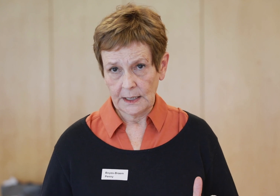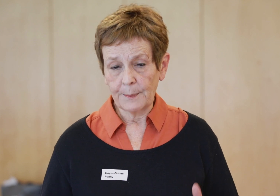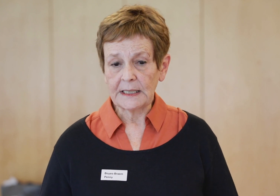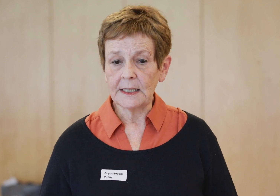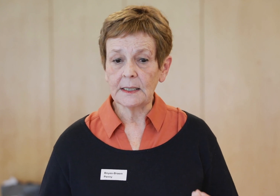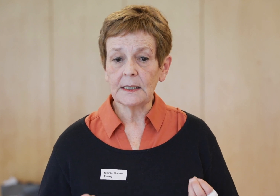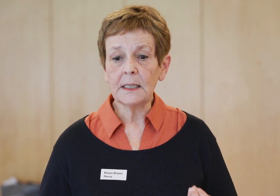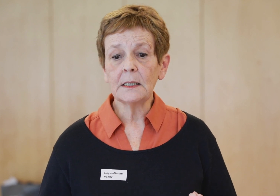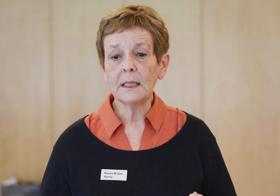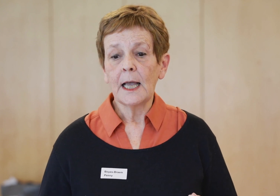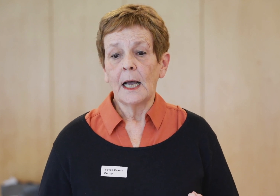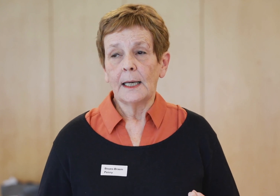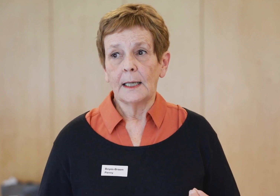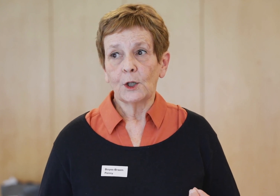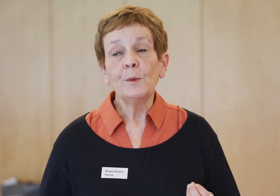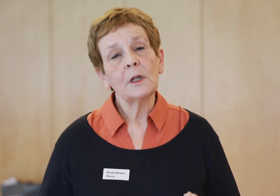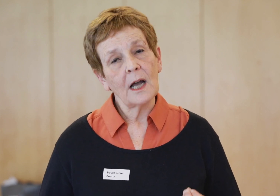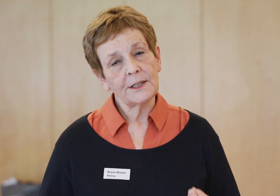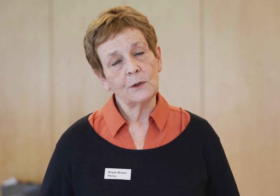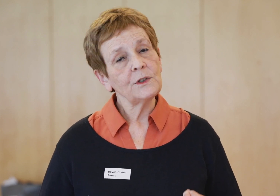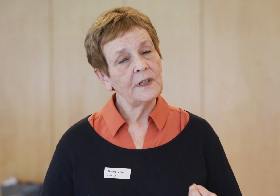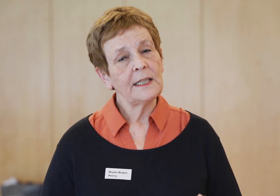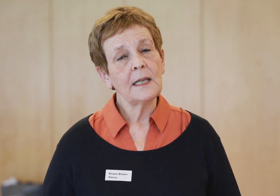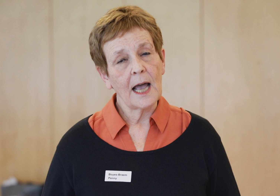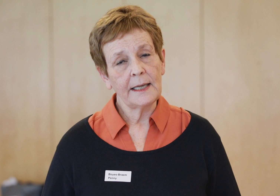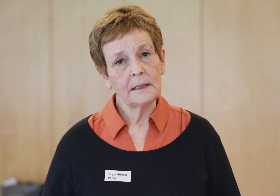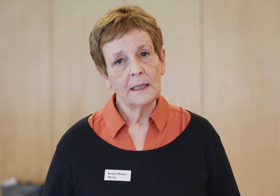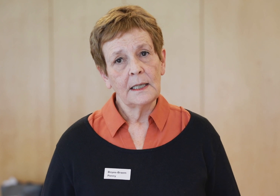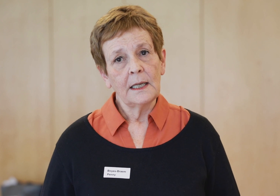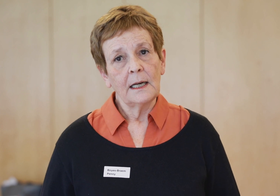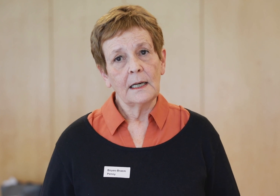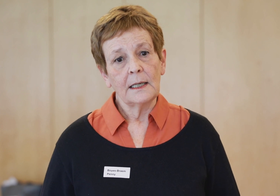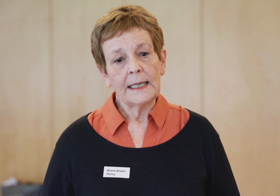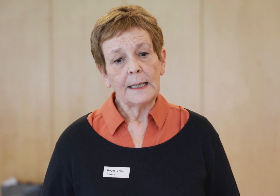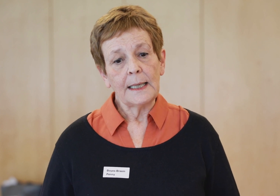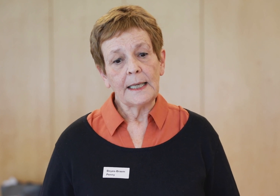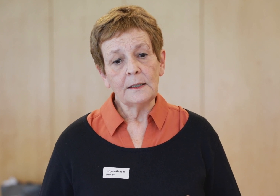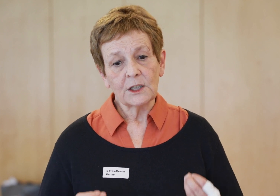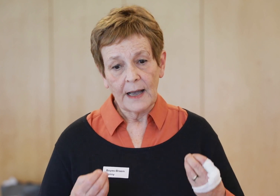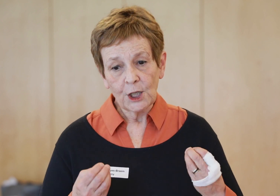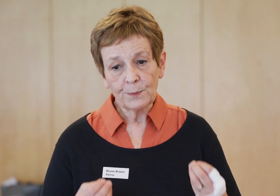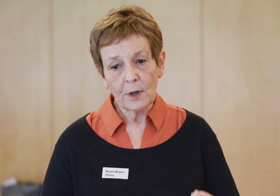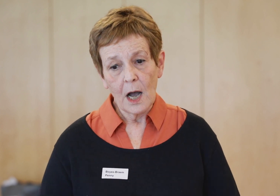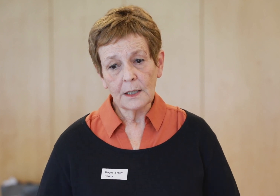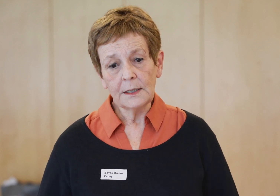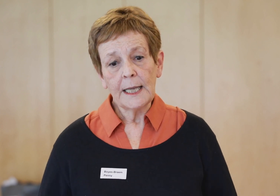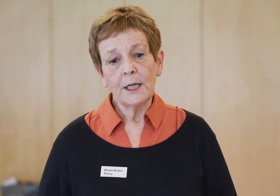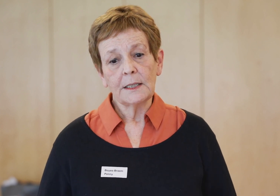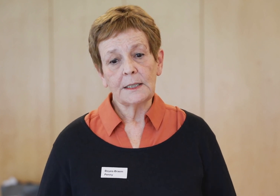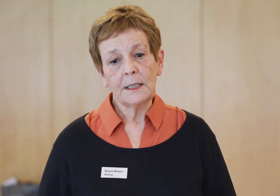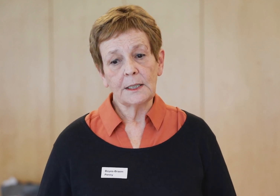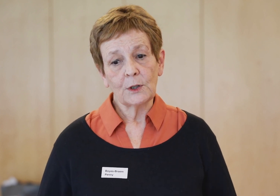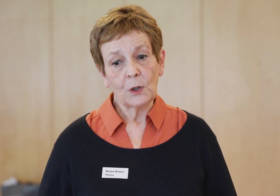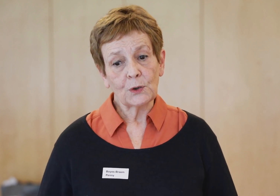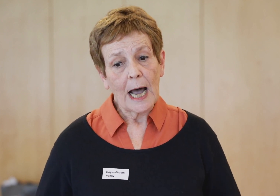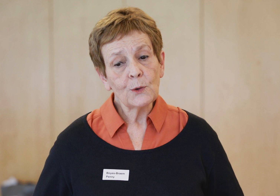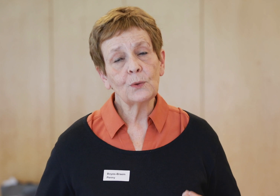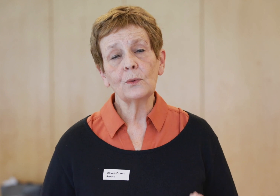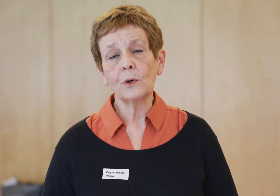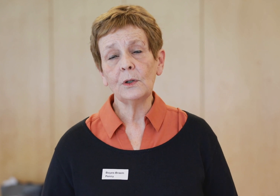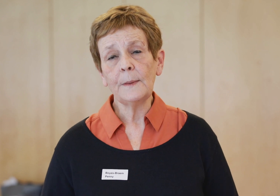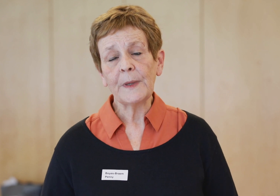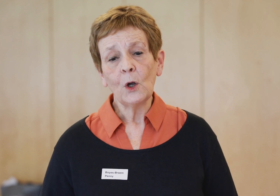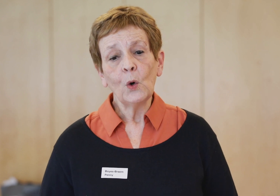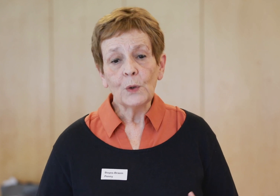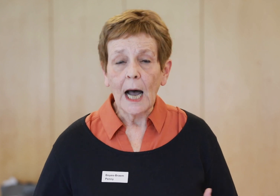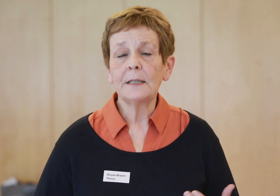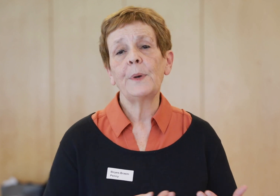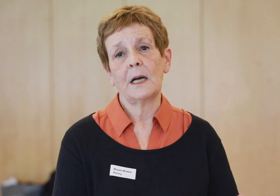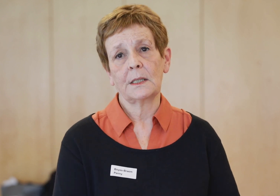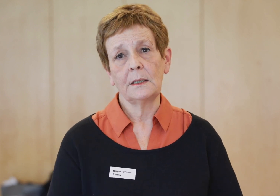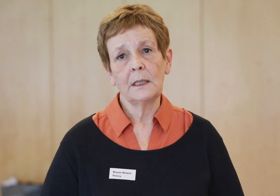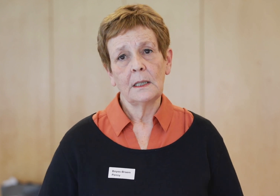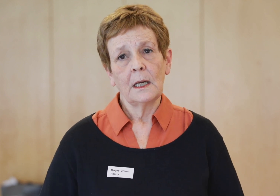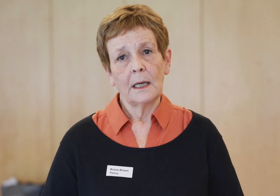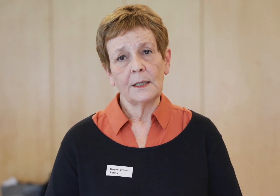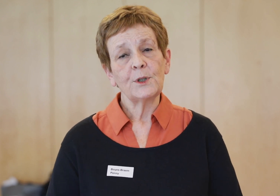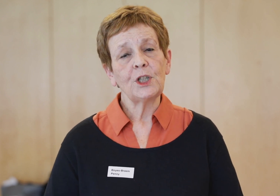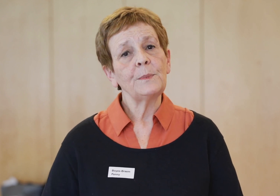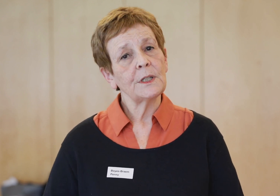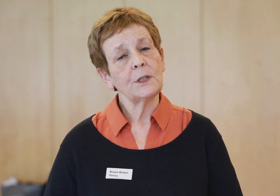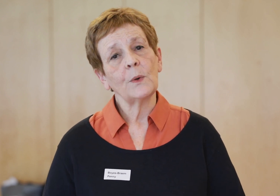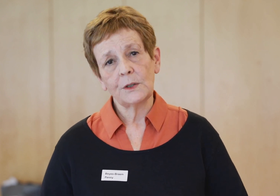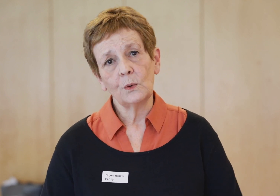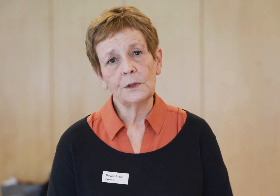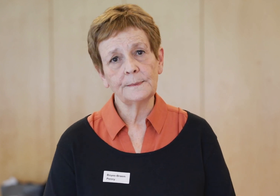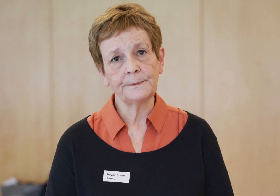Die Fähigkeit sich in zwei Sprachen auszudrücken und sich an bestimmte Situationen anzupassen.